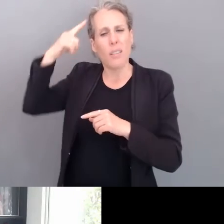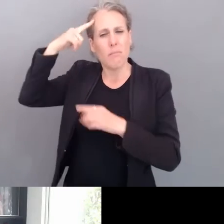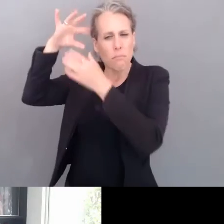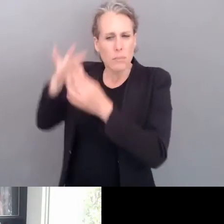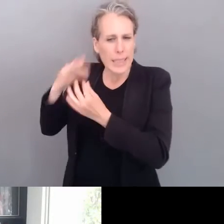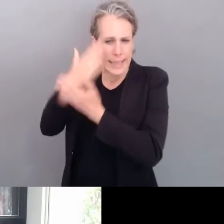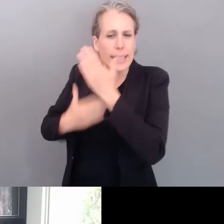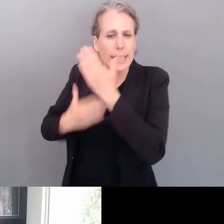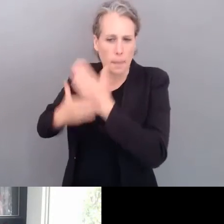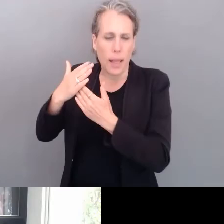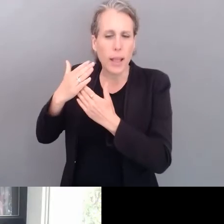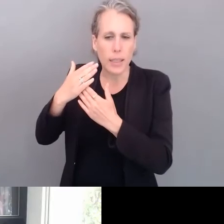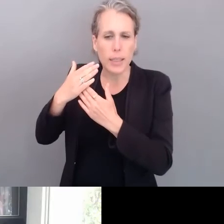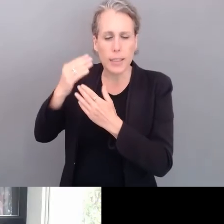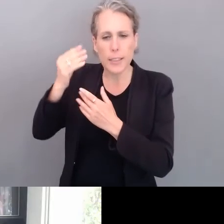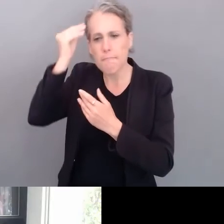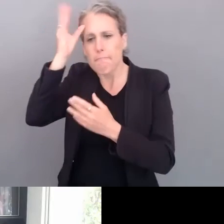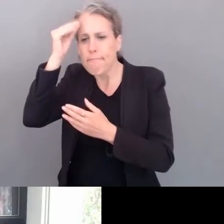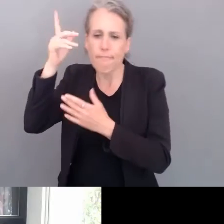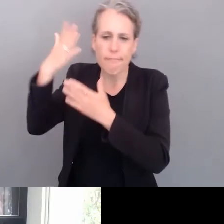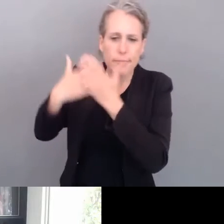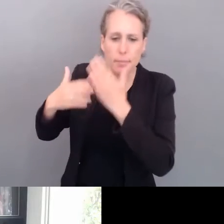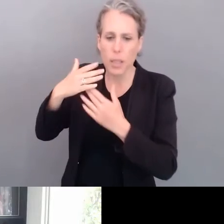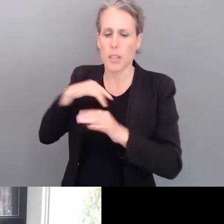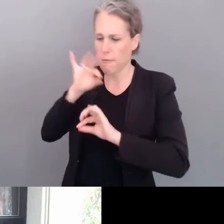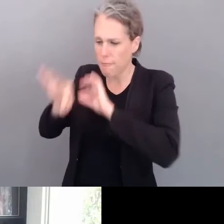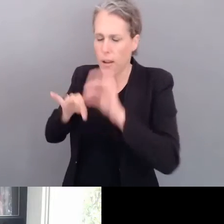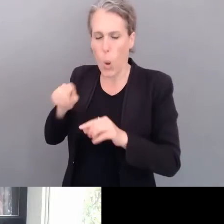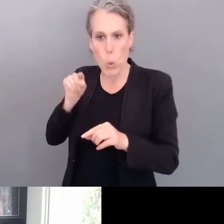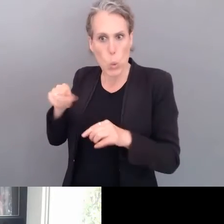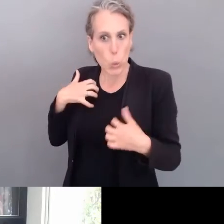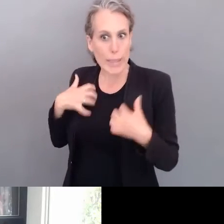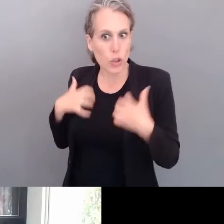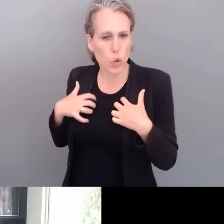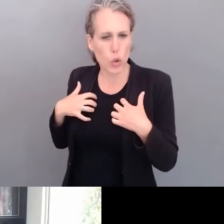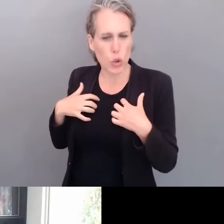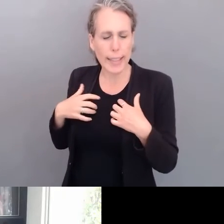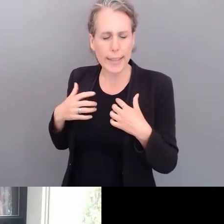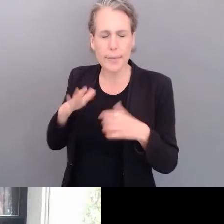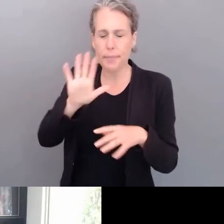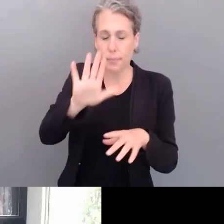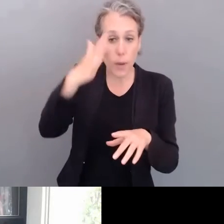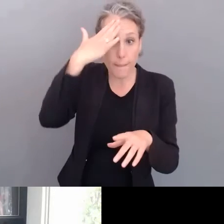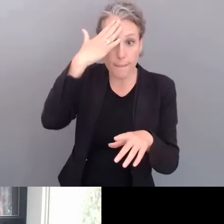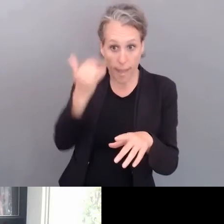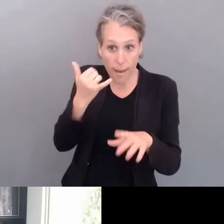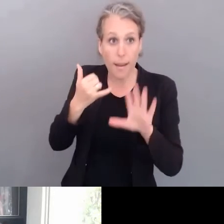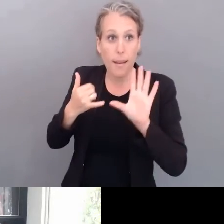La primera y la segunda fue que tratamos de trabajar con población con discapacidad intelectual